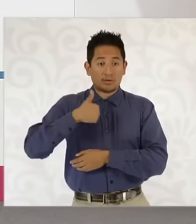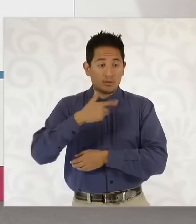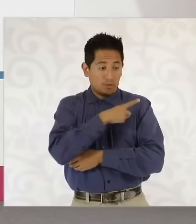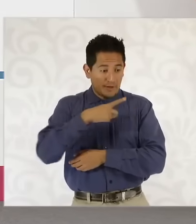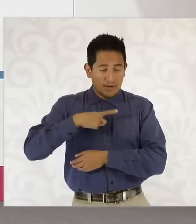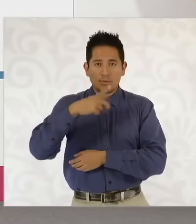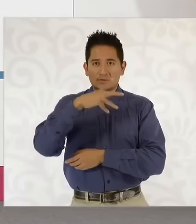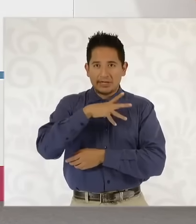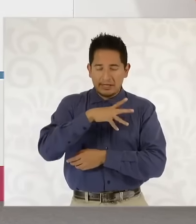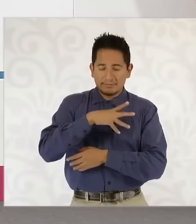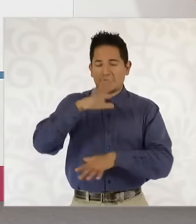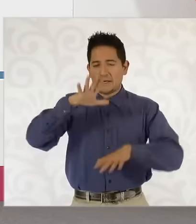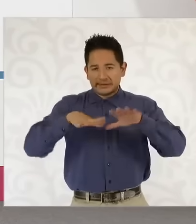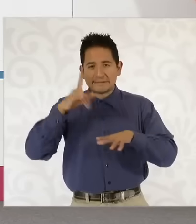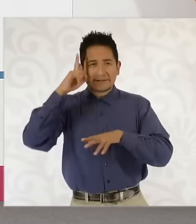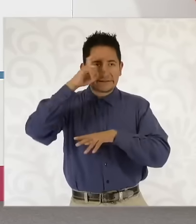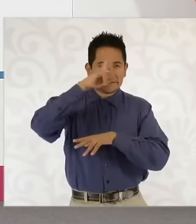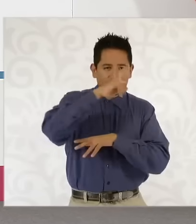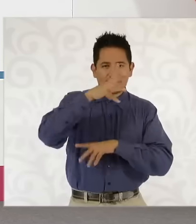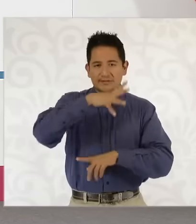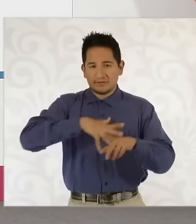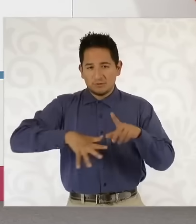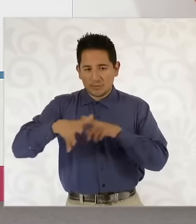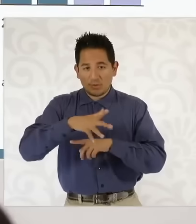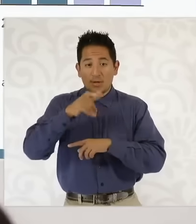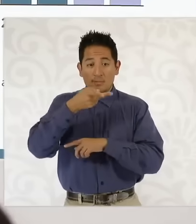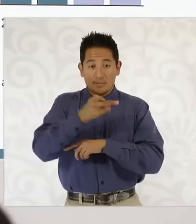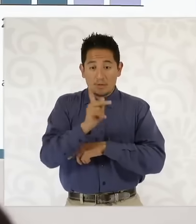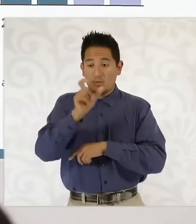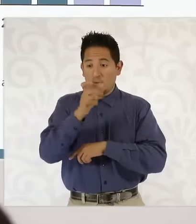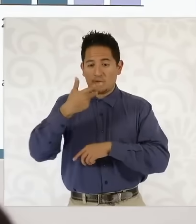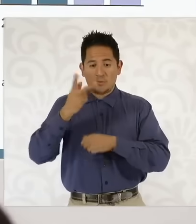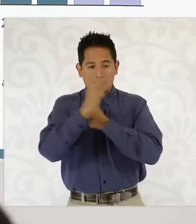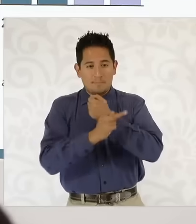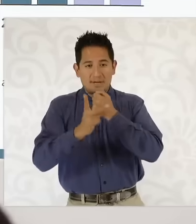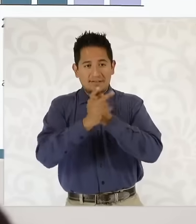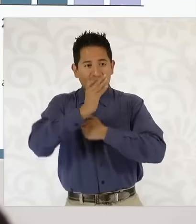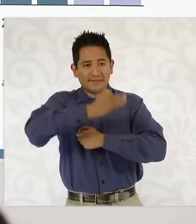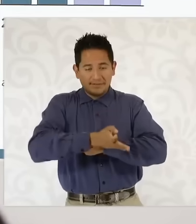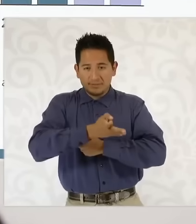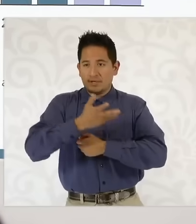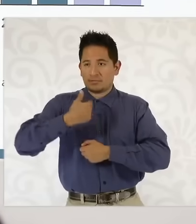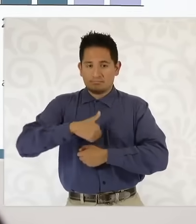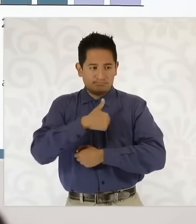internacionales, están, pero cuando uno adquiere una deuda, pues tiene que ir pagando cada año una